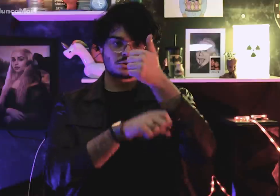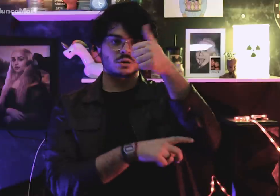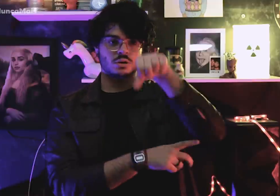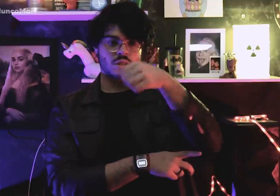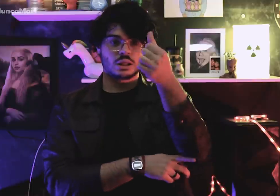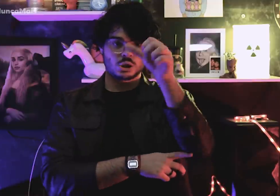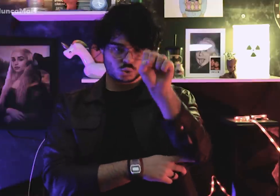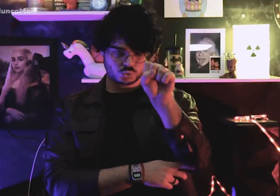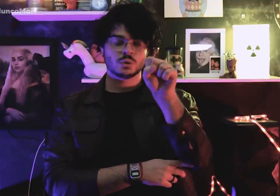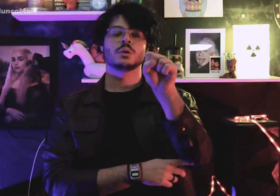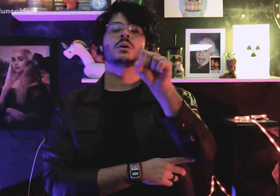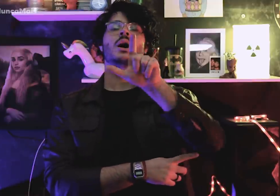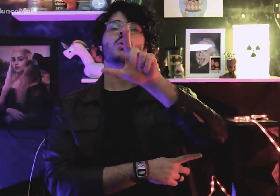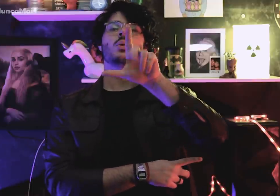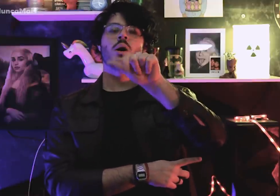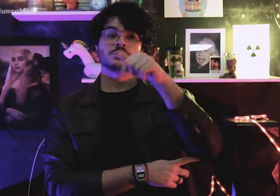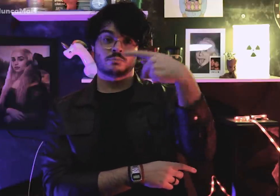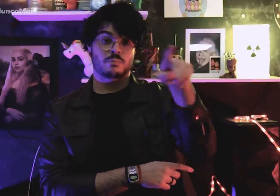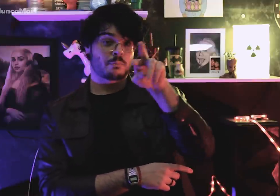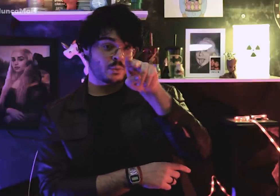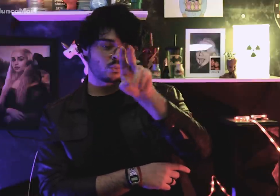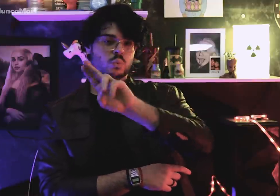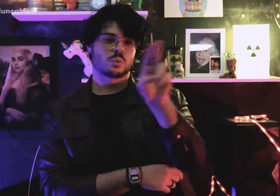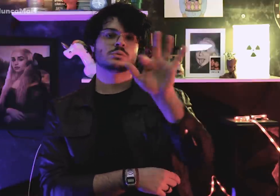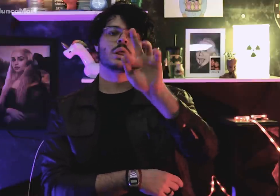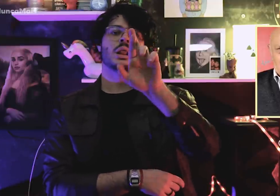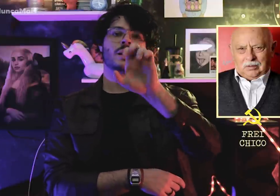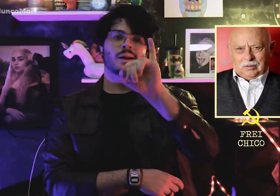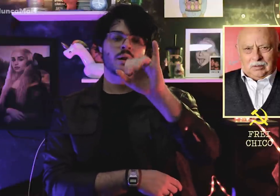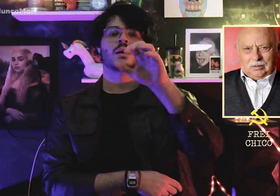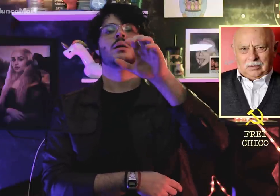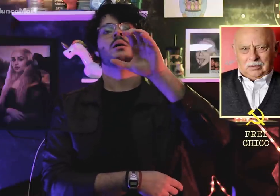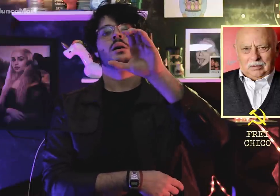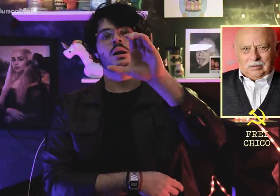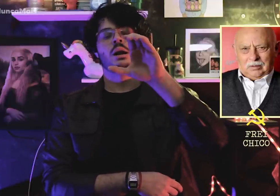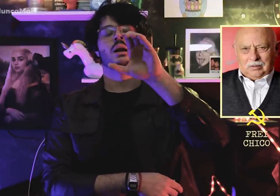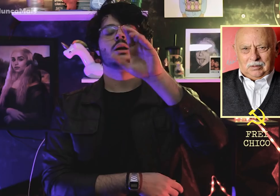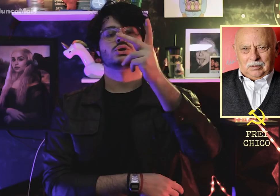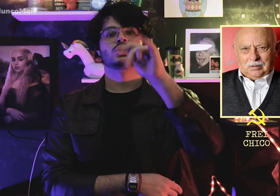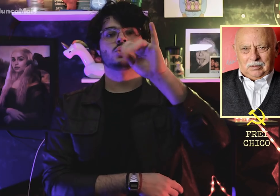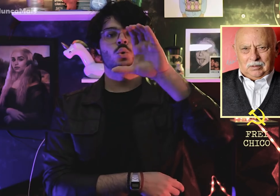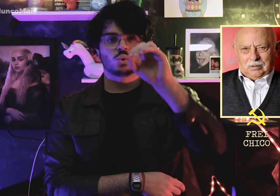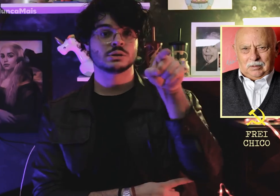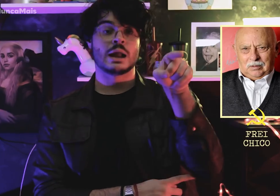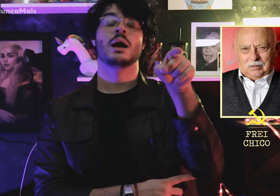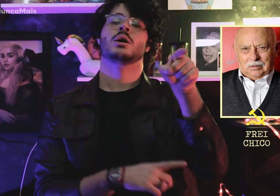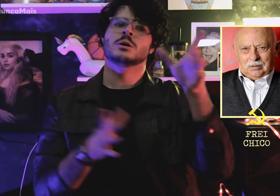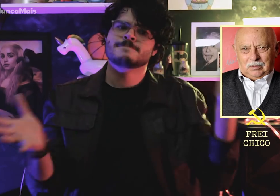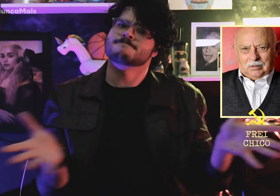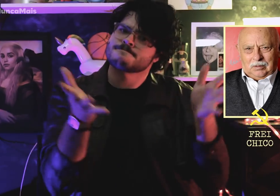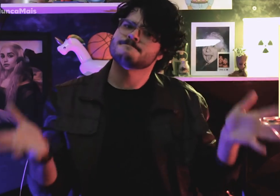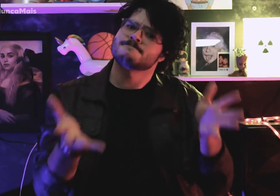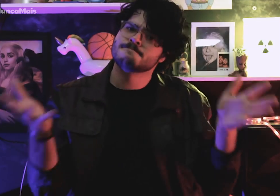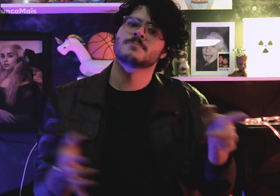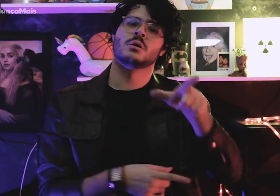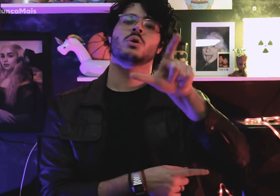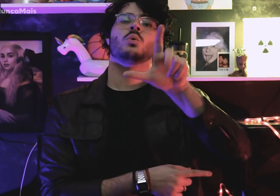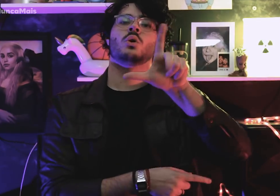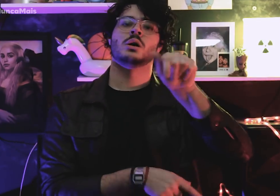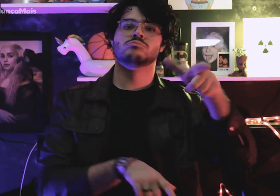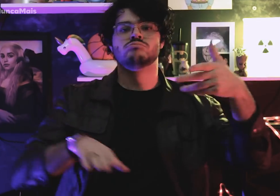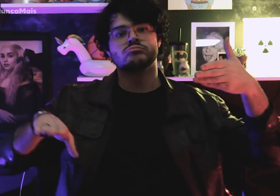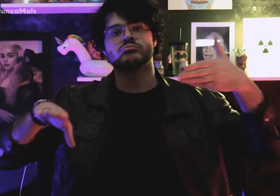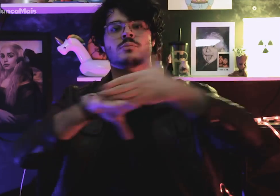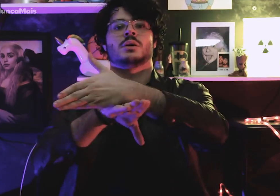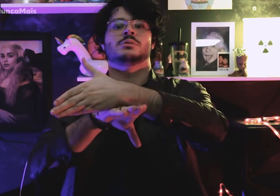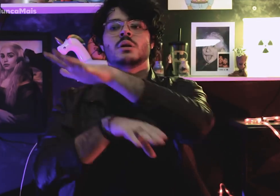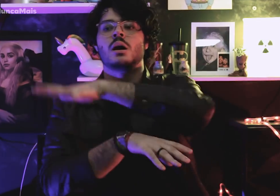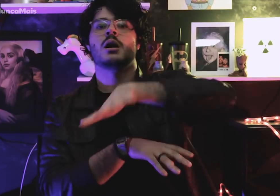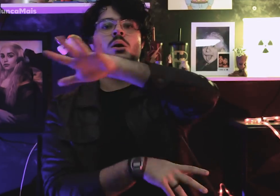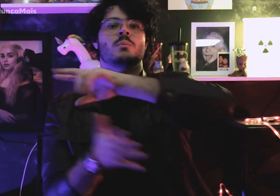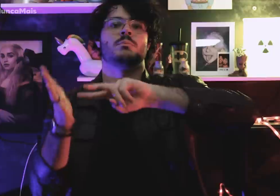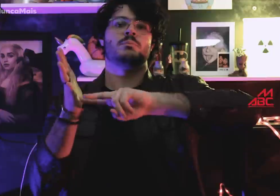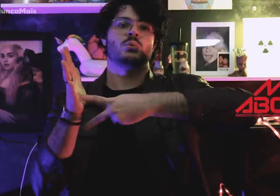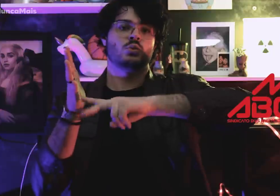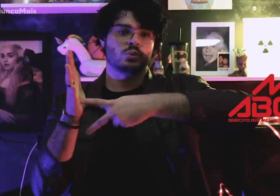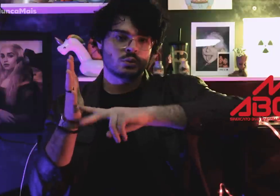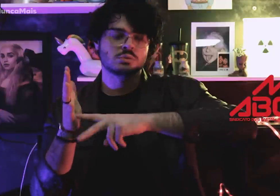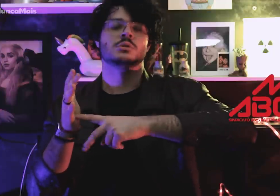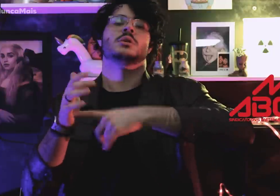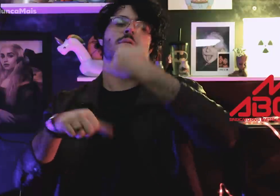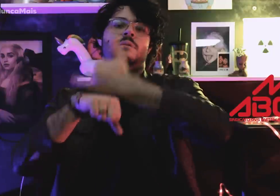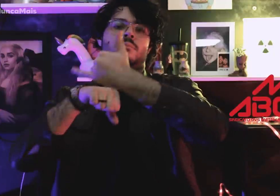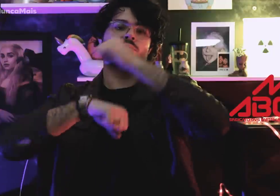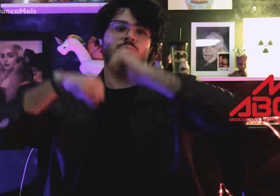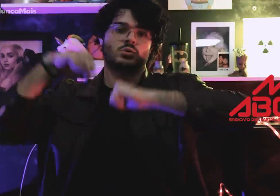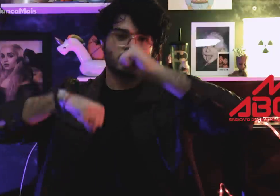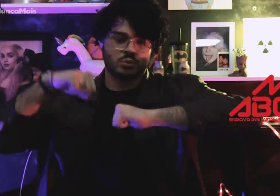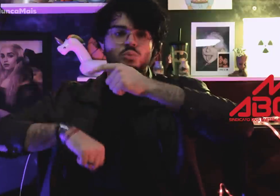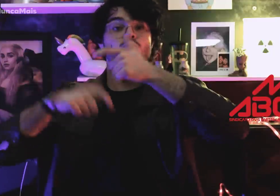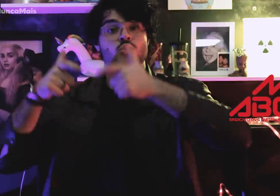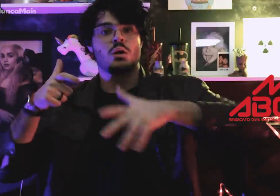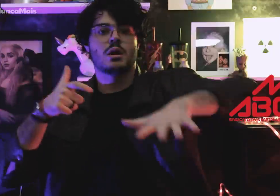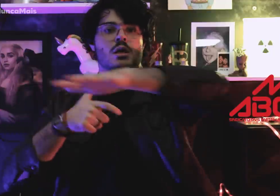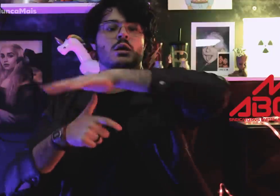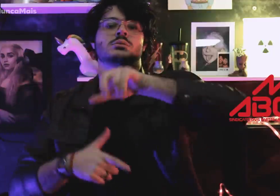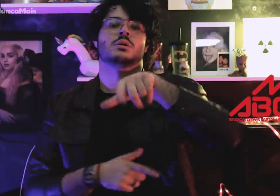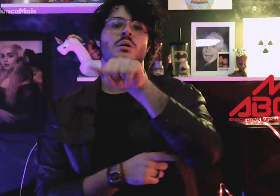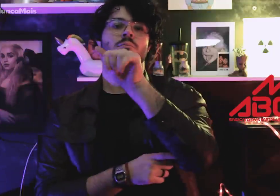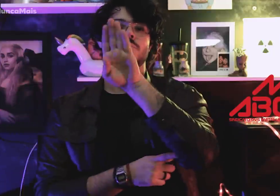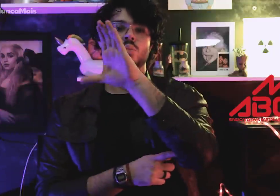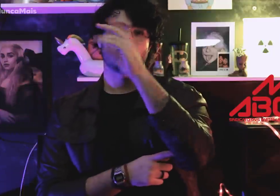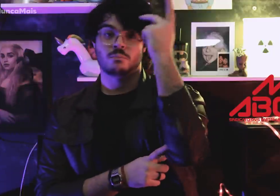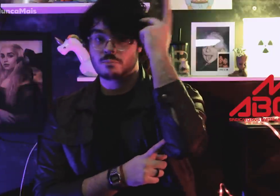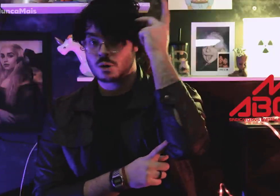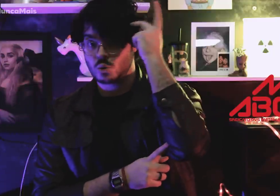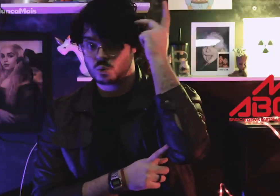Em 1968, seu irmão Frei Chico (PCB) incentivou Lula a se filiar ao Sindicato dos Metalúrgicos do ABC Paulista,